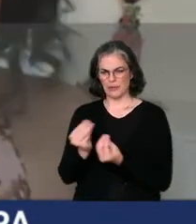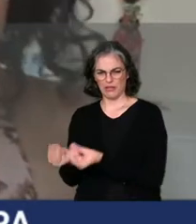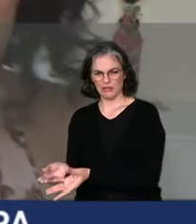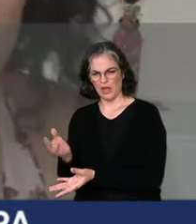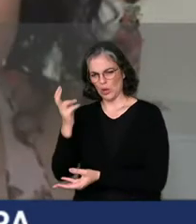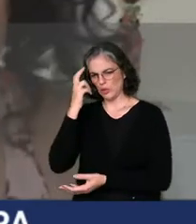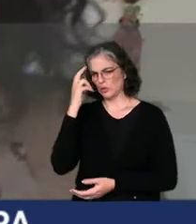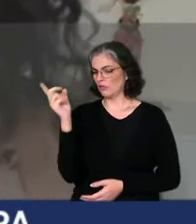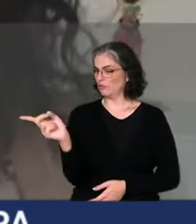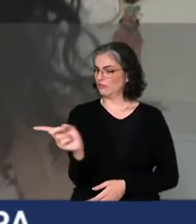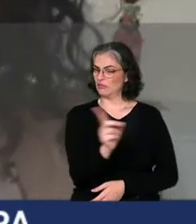ÁREAS PARA CNOCO COLOCAR NA CULTURA. [SOAR DA CAMPAINHA]